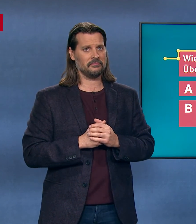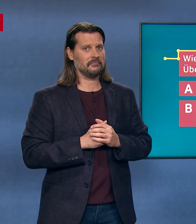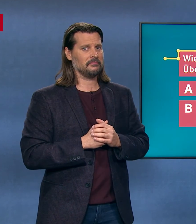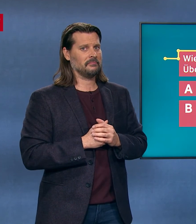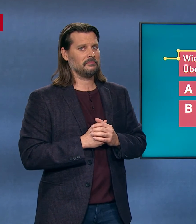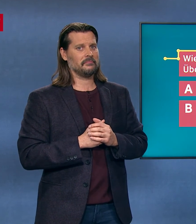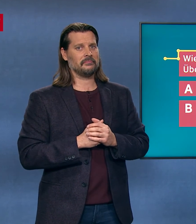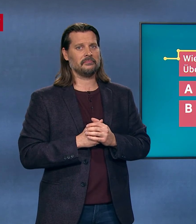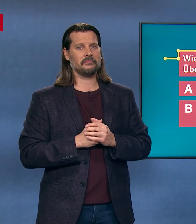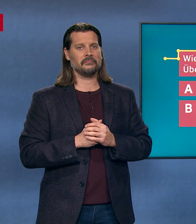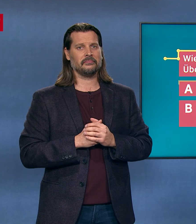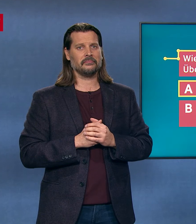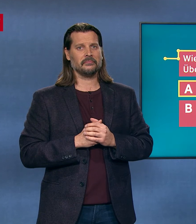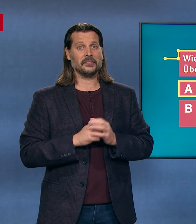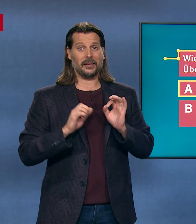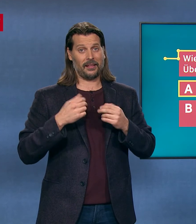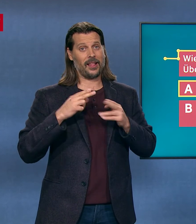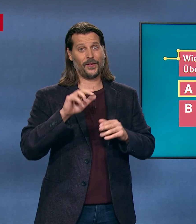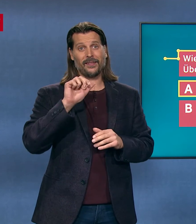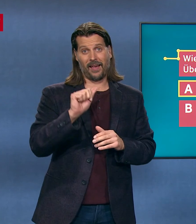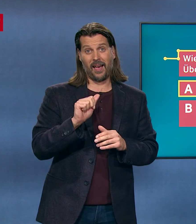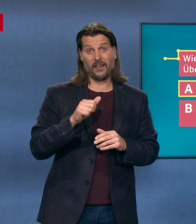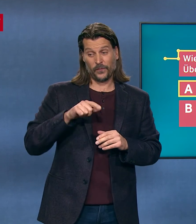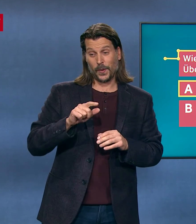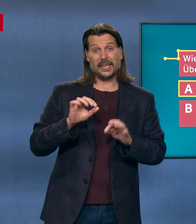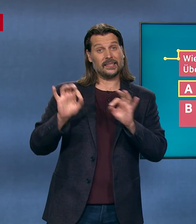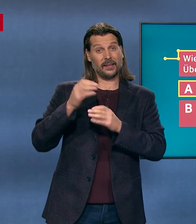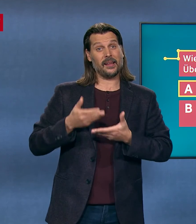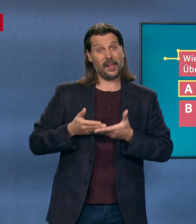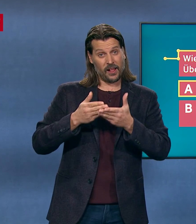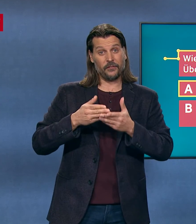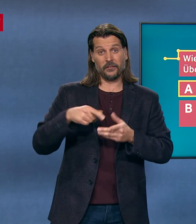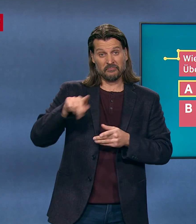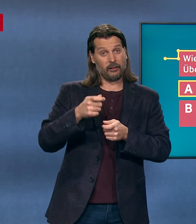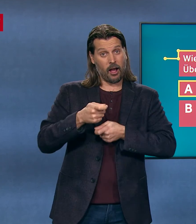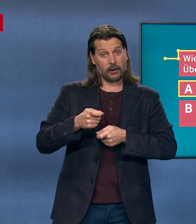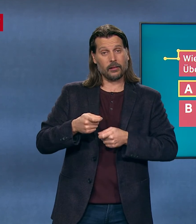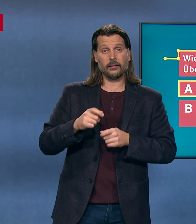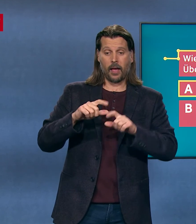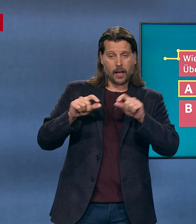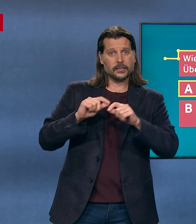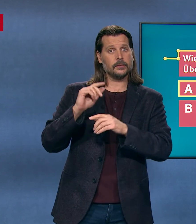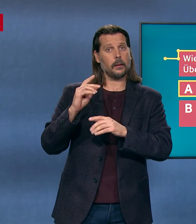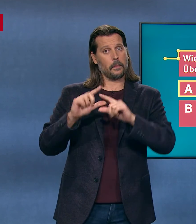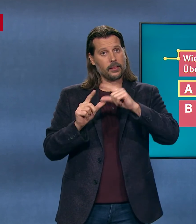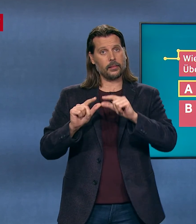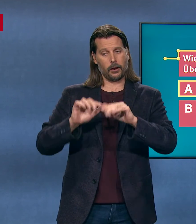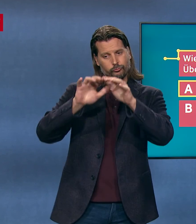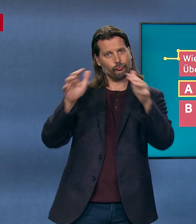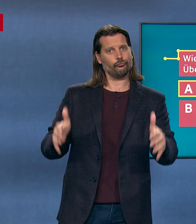Die richtige Antwort ist A. Den Insekten hilft es, wenn du aus Ästen und Blättern z.B. im Garten einen Haufen machst.